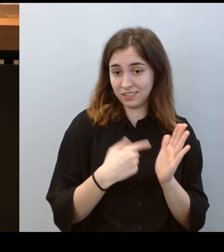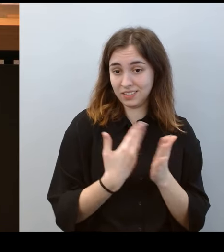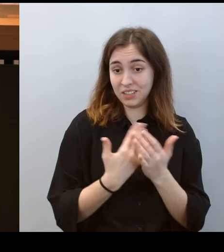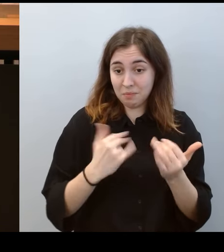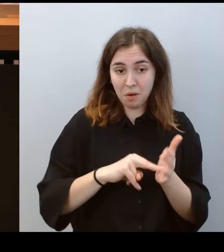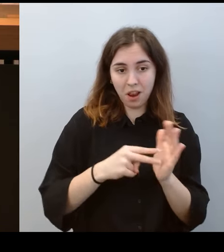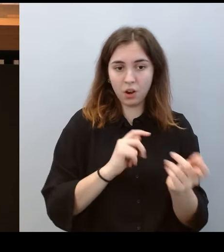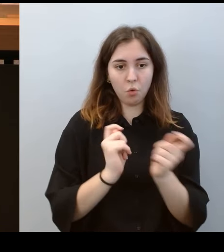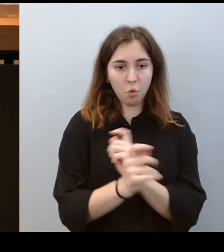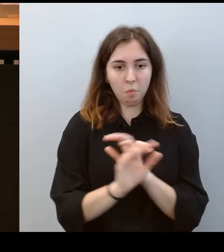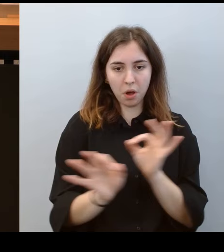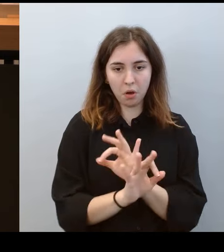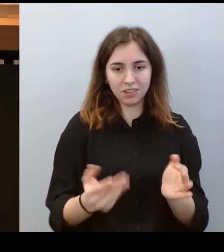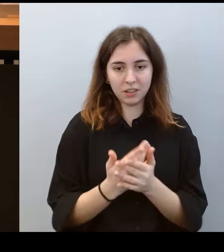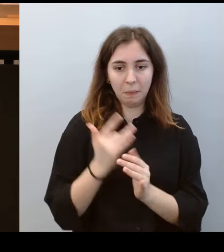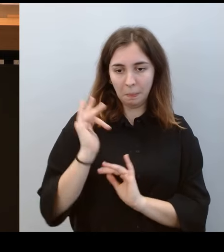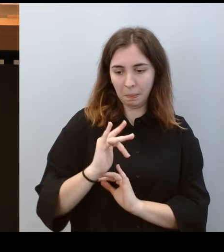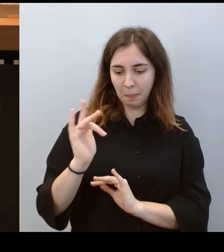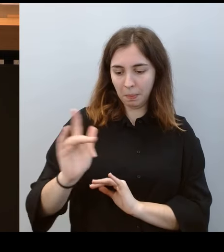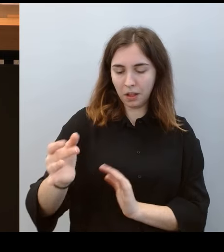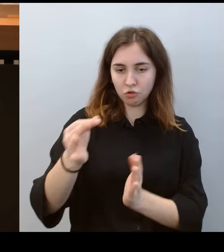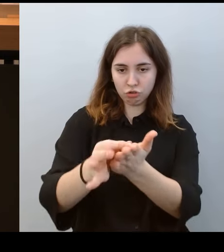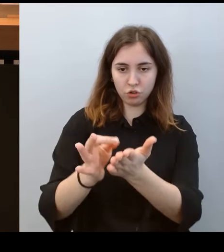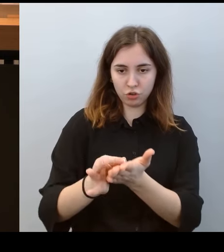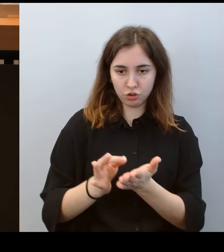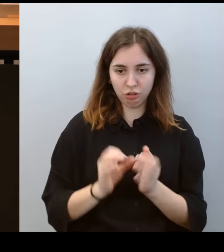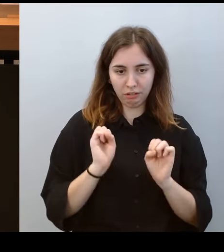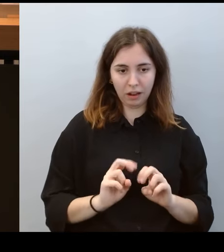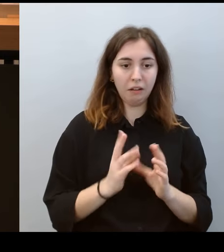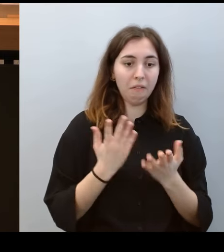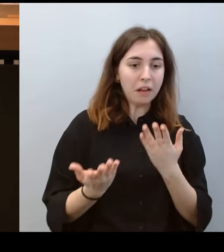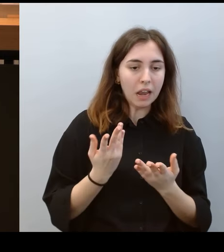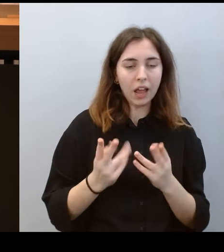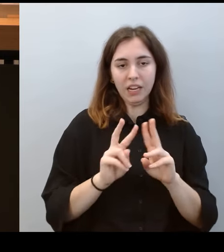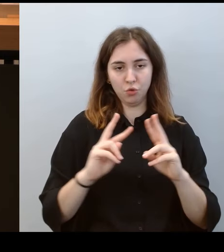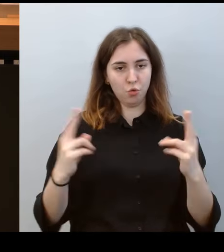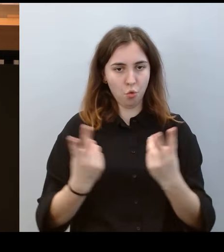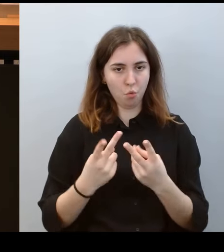notwendig ist, auch die Umweltzone abschaffen. Das ist der richtige Weg.